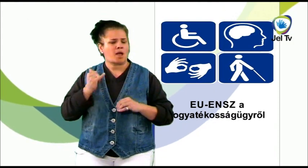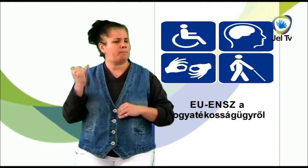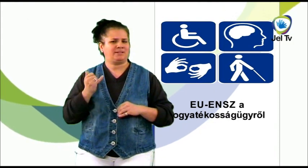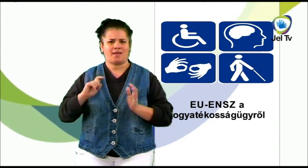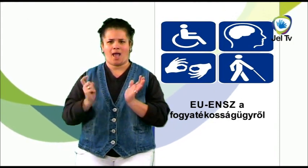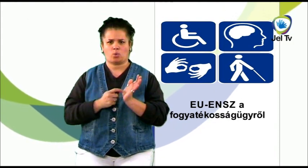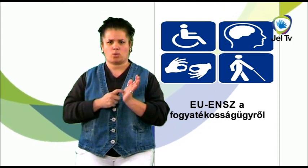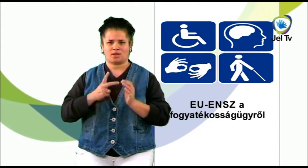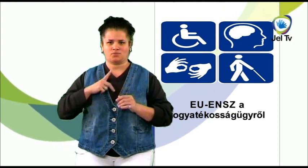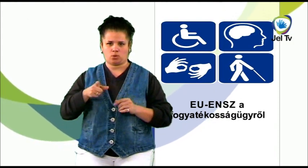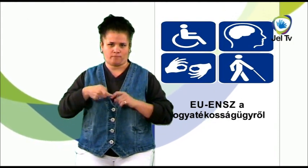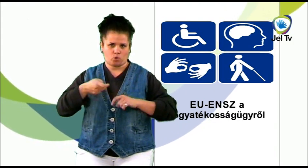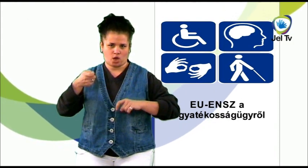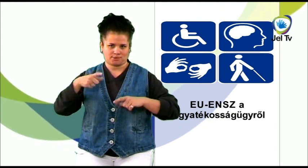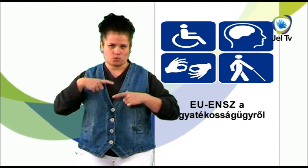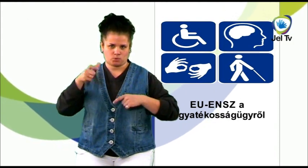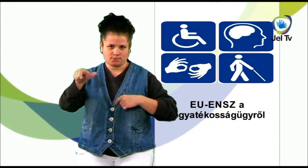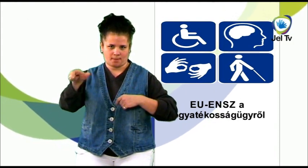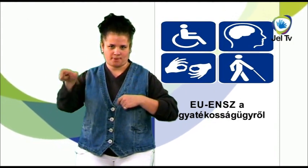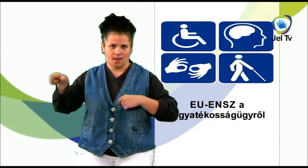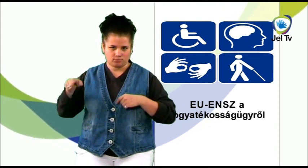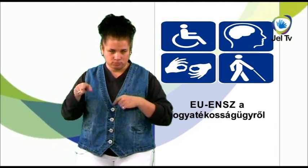Magyarország mindig elkötelezett volt a fogyatékossággal élők helyzete iránt.